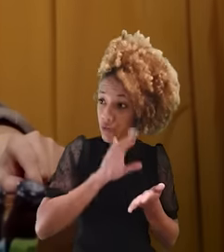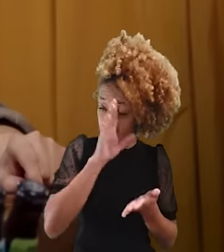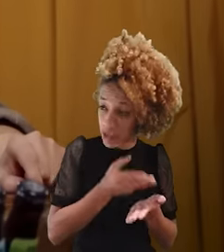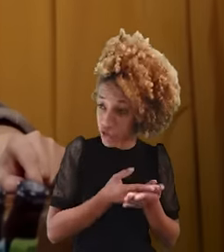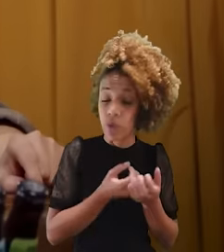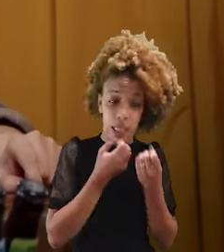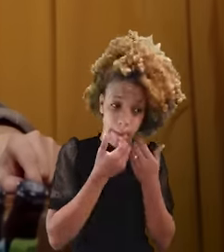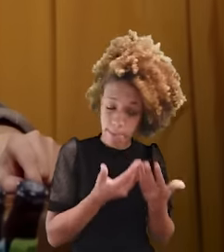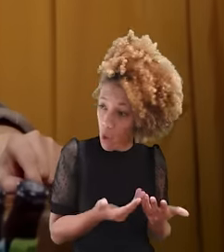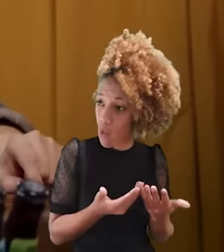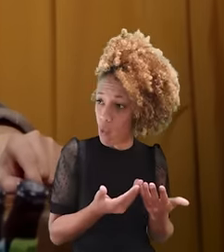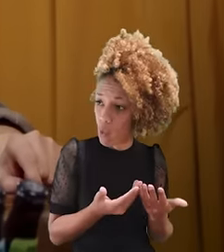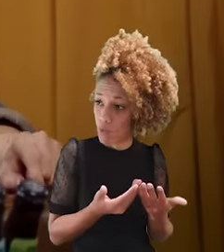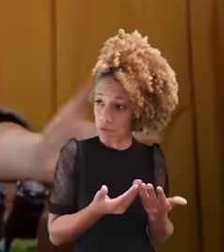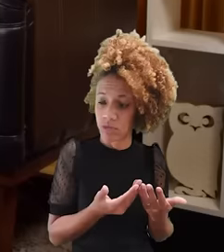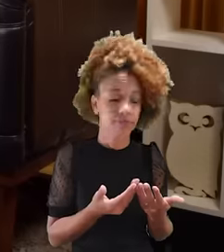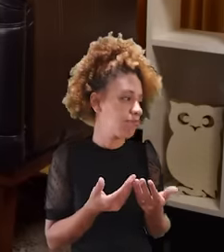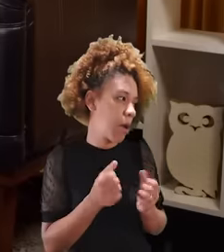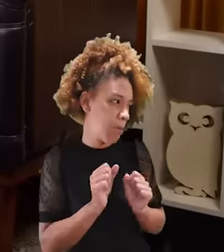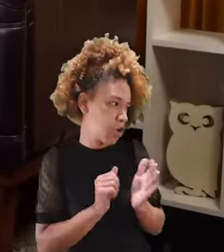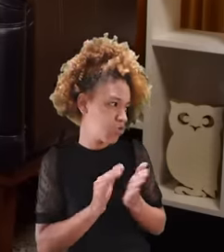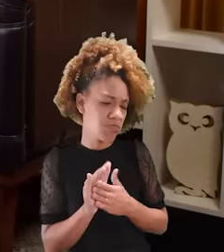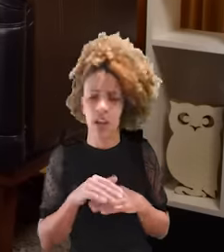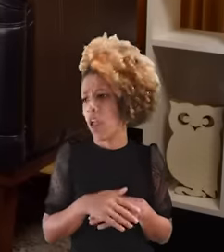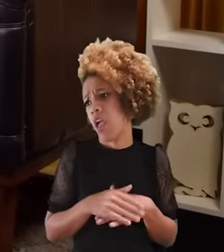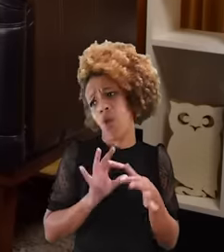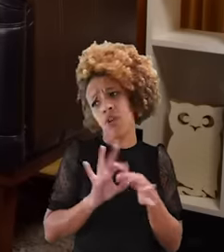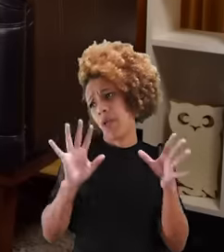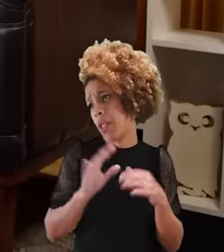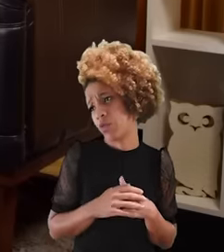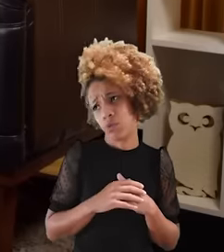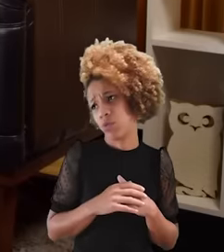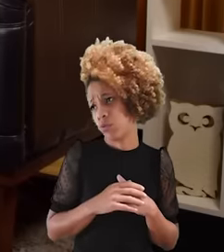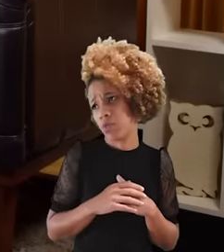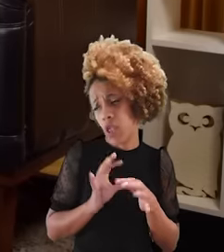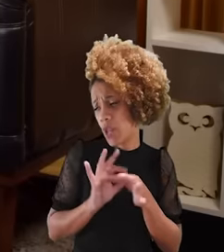vha a pena na pode ir embora é um livramento Giva fuck Eu concordo com você entendeu Como aconteceu